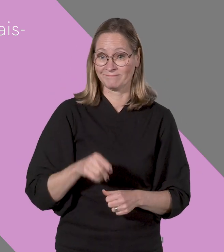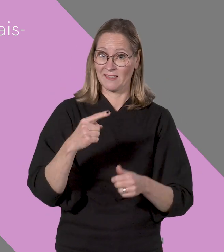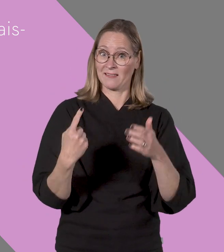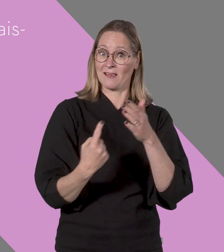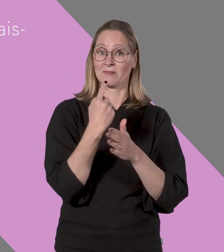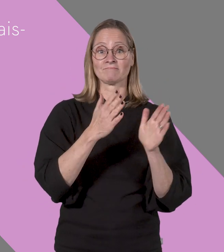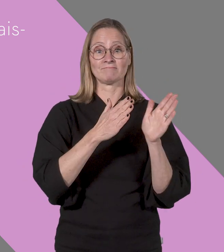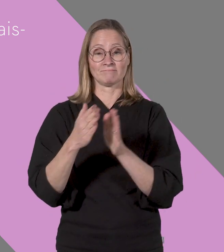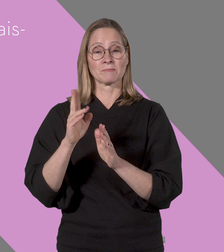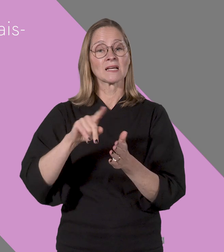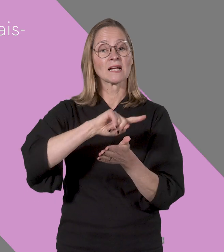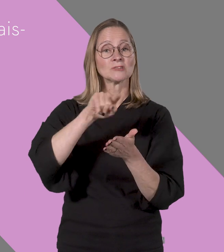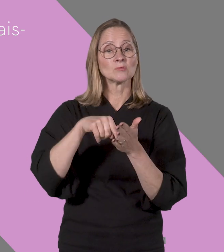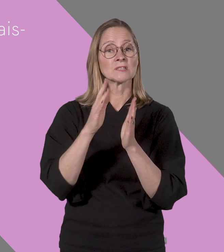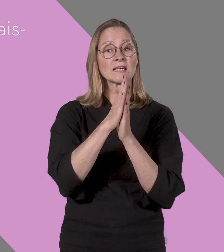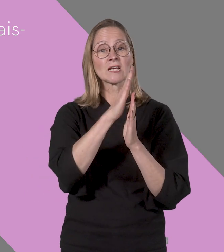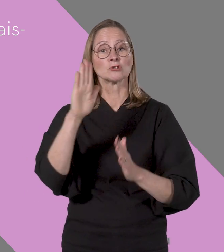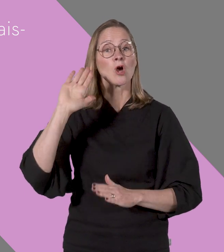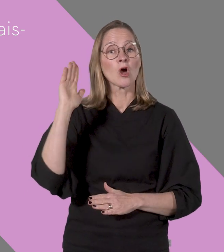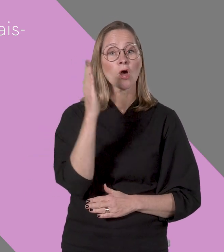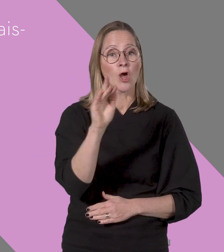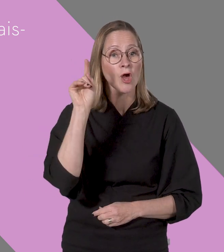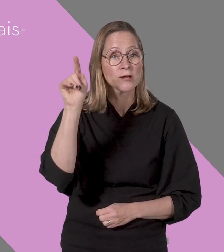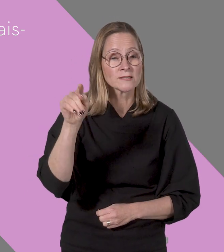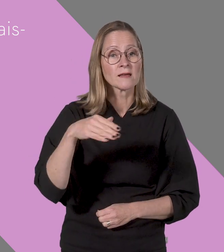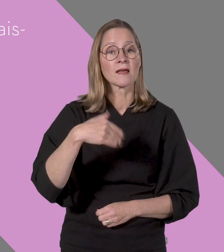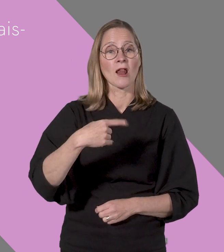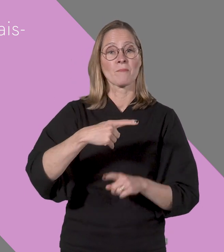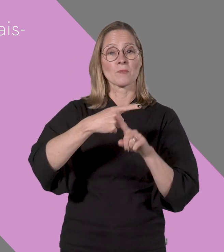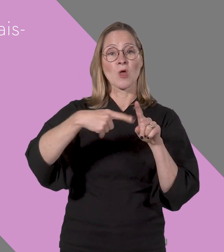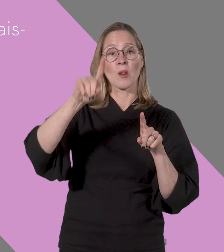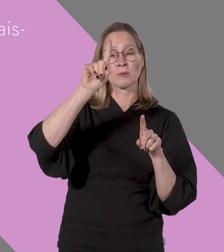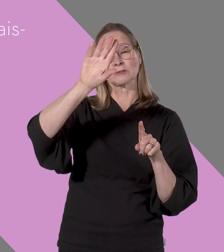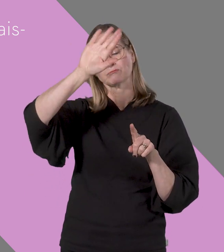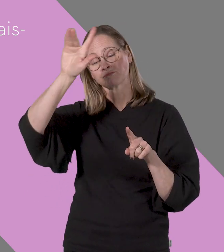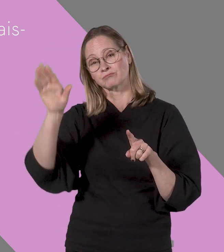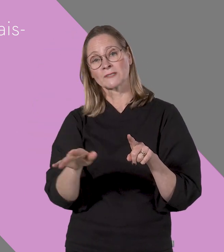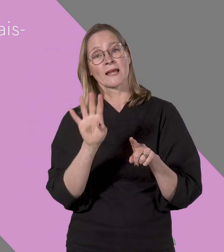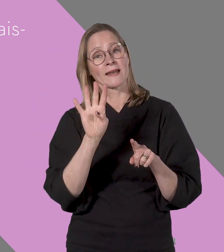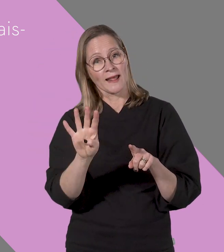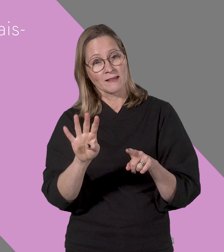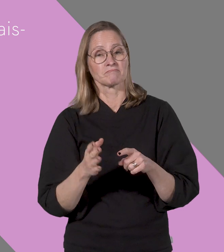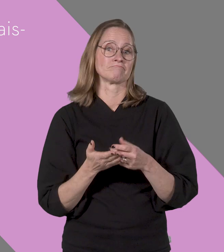Tapahtuma järjestetään keskustakirjasto Oodissa kello 12:30-16.00, -